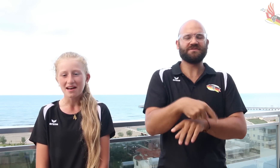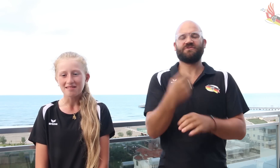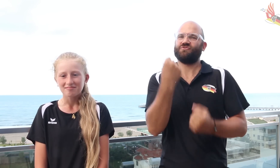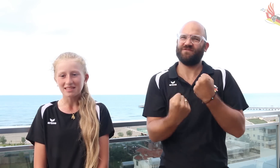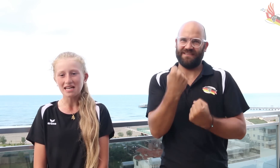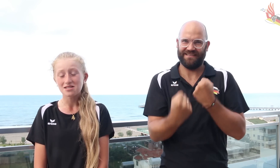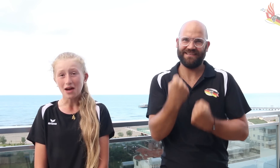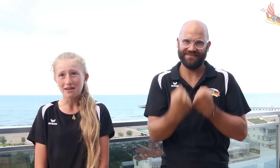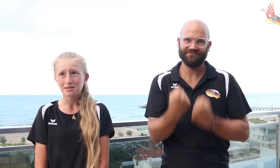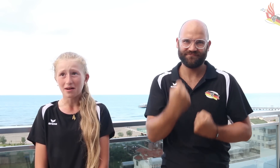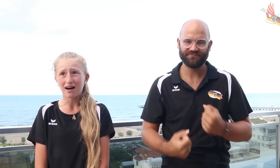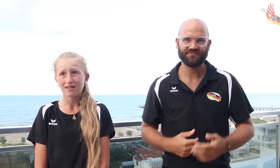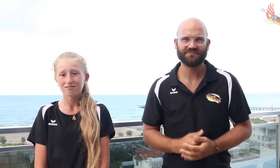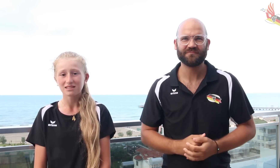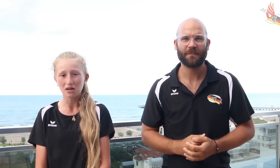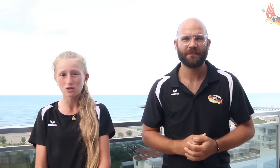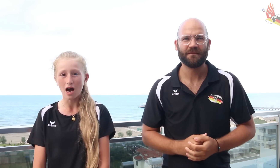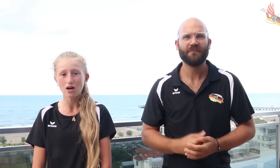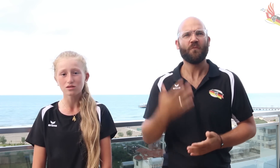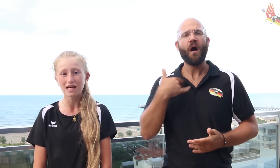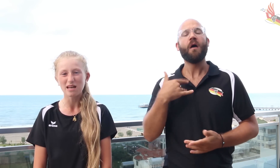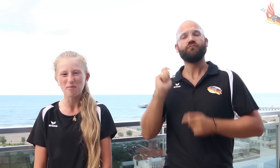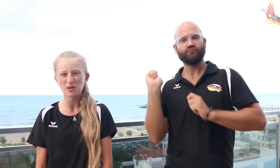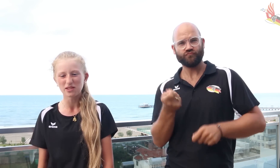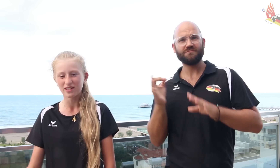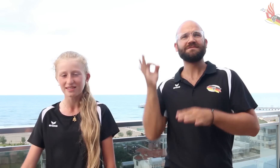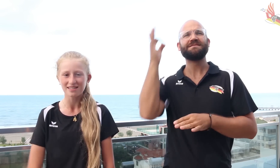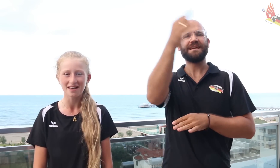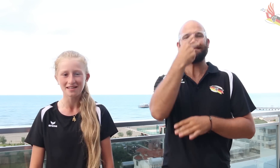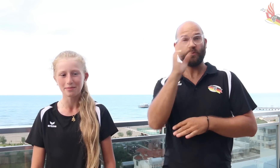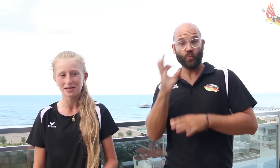Bei mir sahen die Drives immer sehr gut aus und dann, der blöde Wind hat ihn halt immer